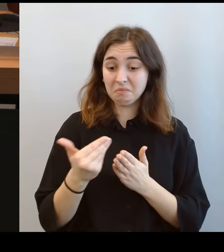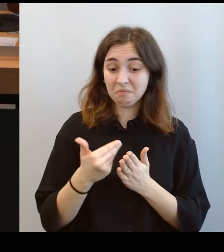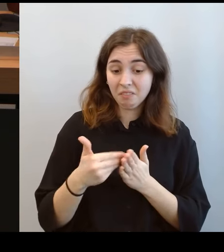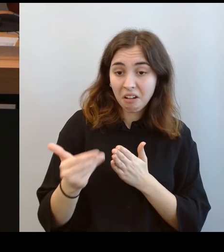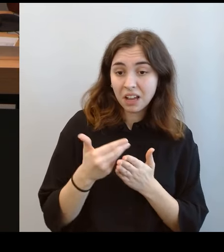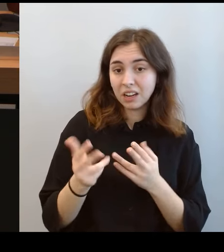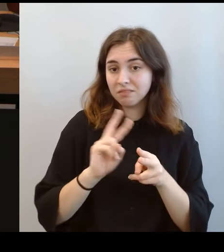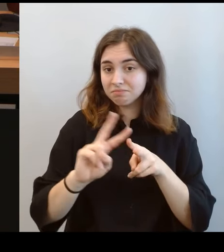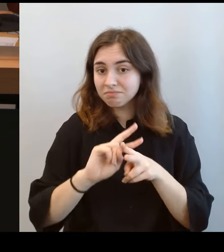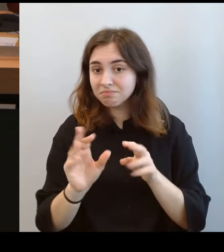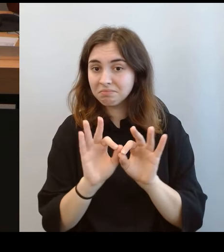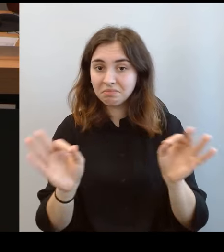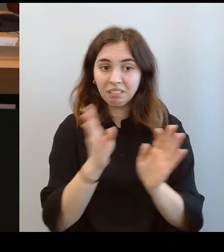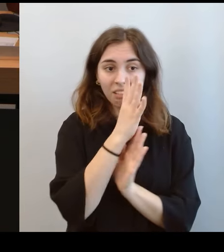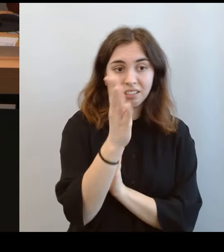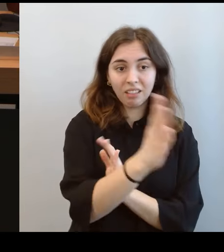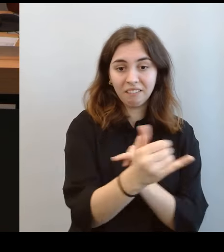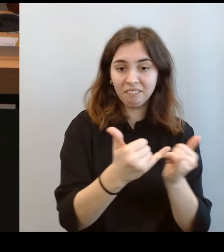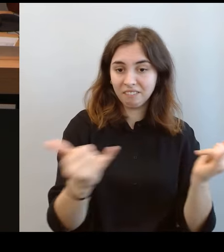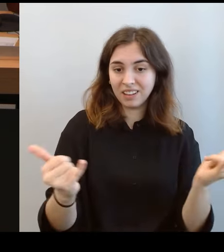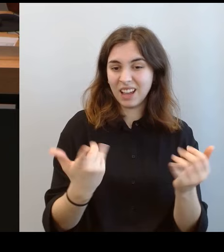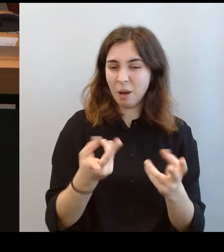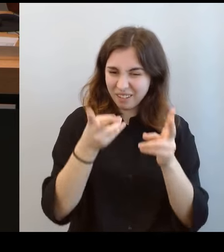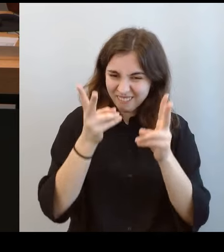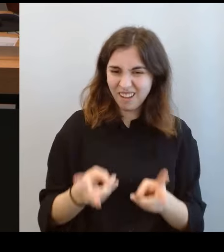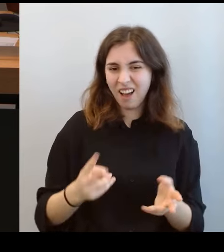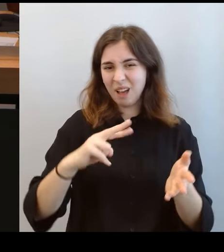nachhaltige, spürbare, richtige Politik.